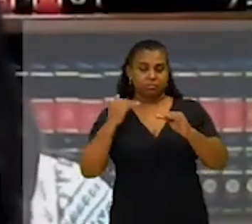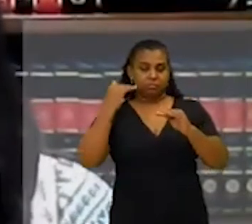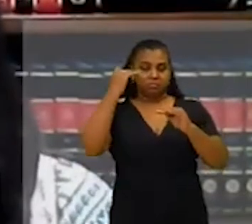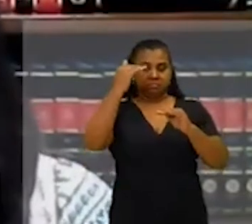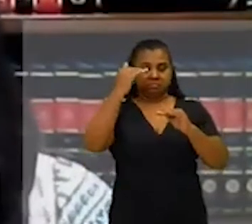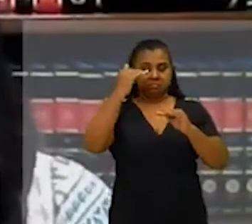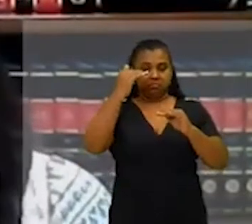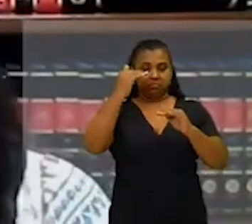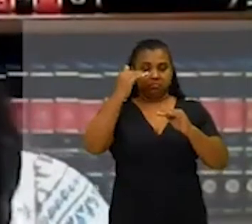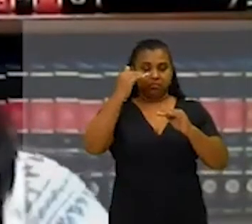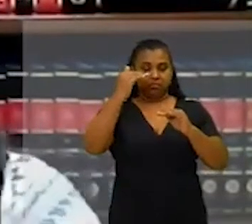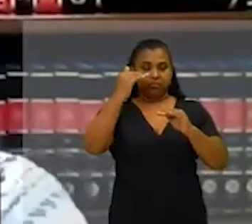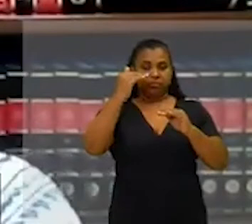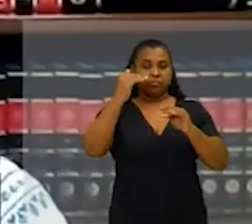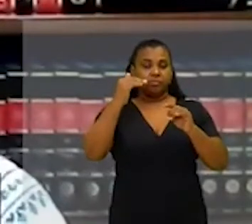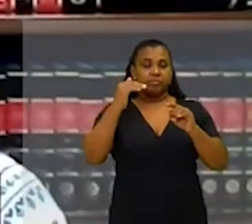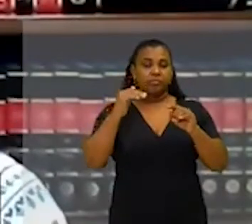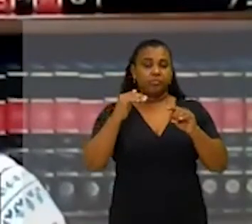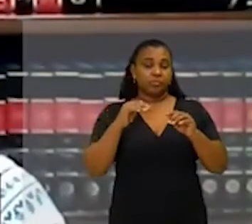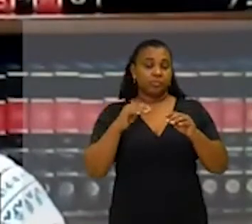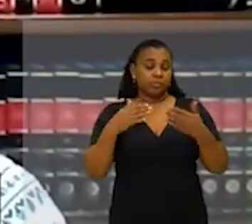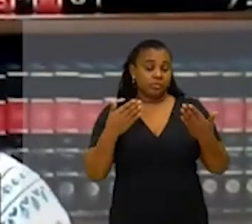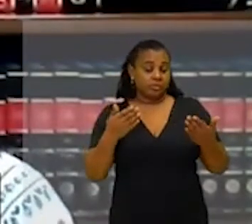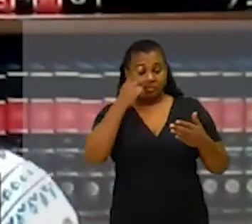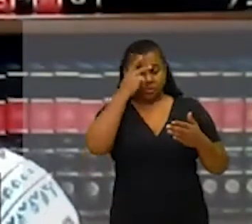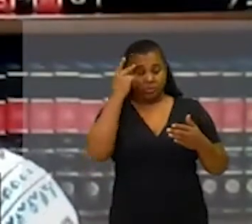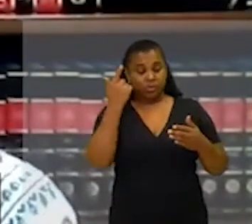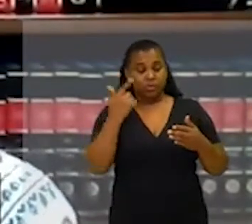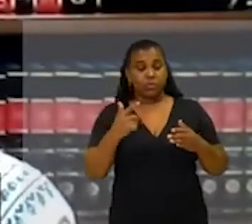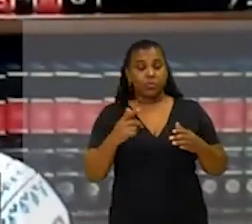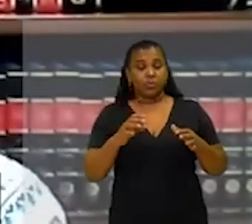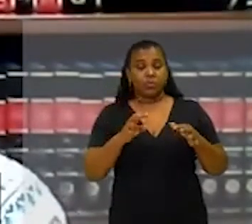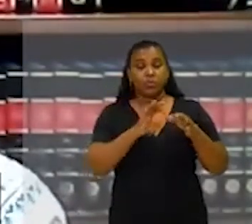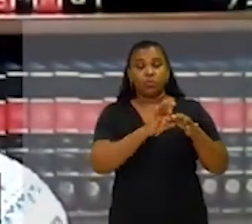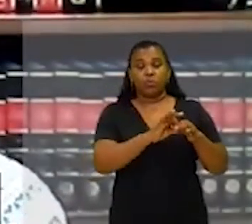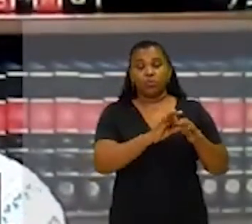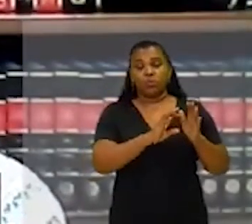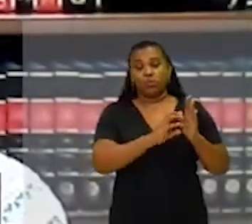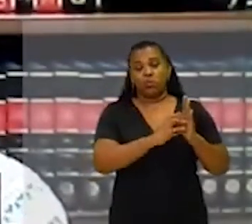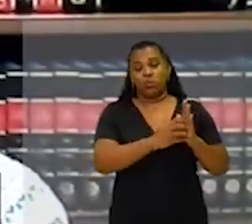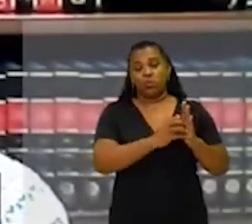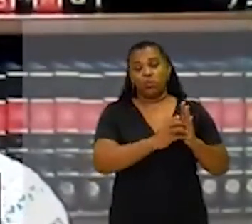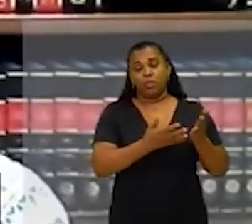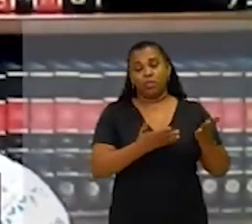pessoas não tenham filiação partidária e depois não sabe que o maior envolvimento na política